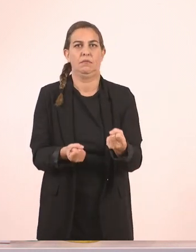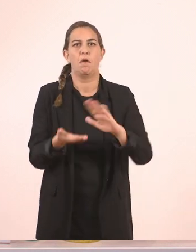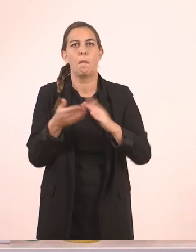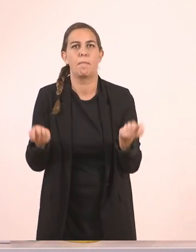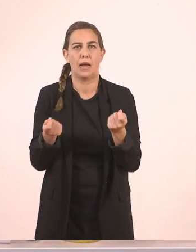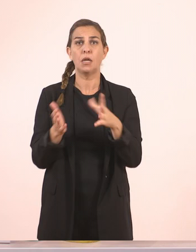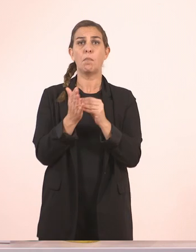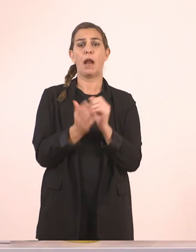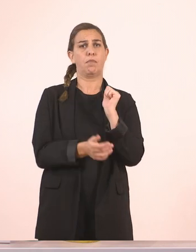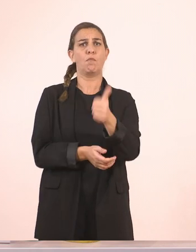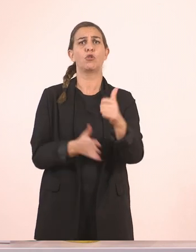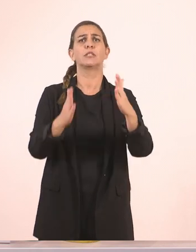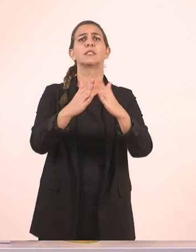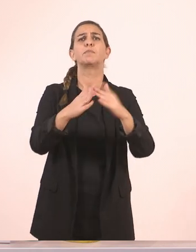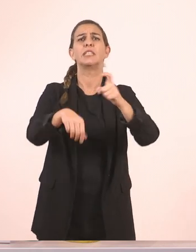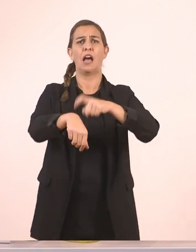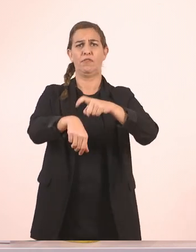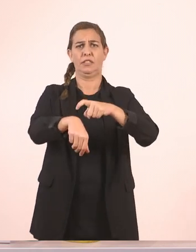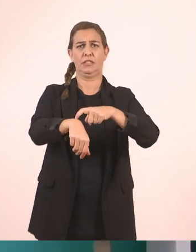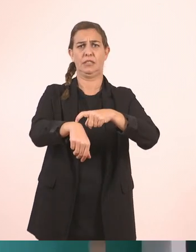για σκεφτείτε πώς θα μπορούσε να είναι καλύτερη η ζωή σας;